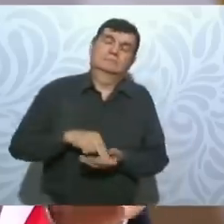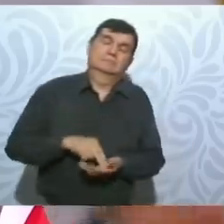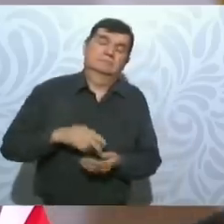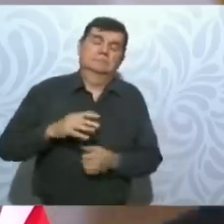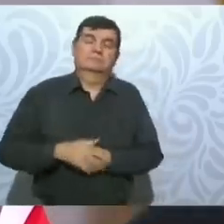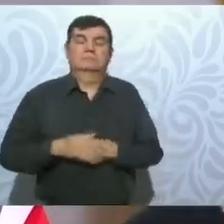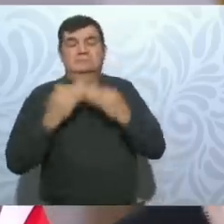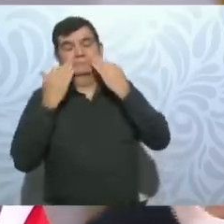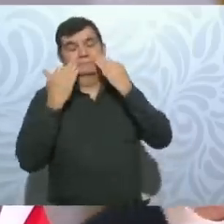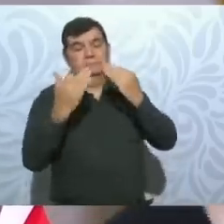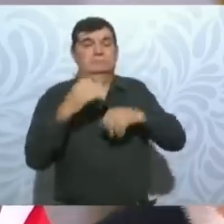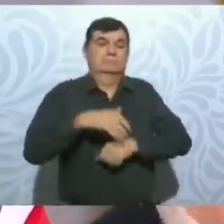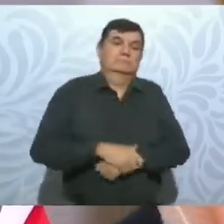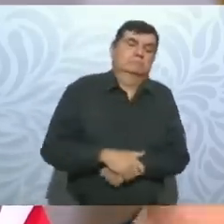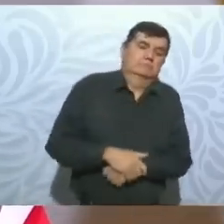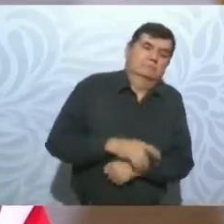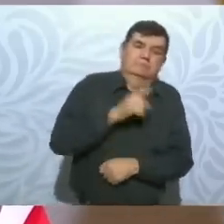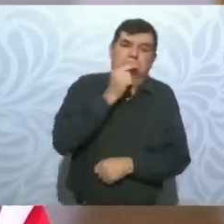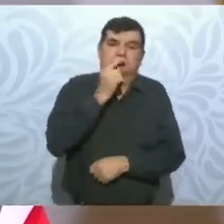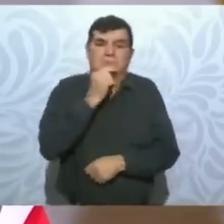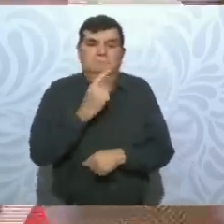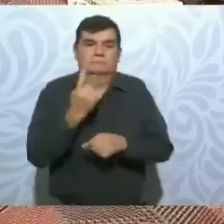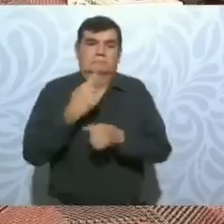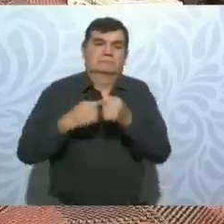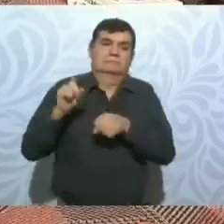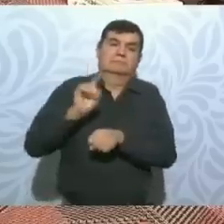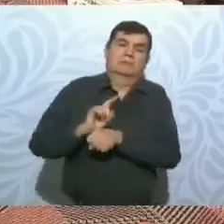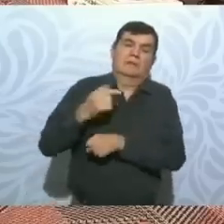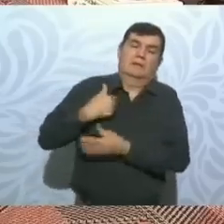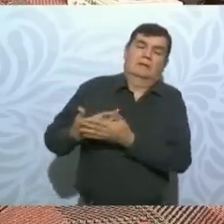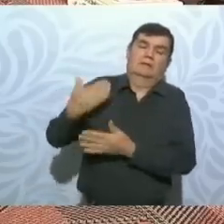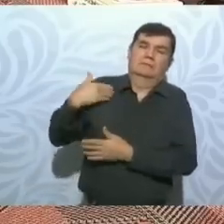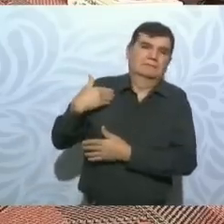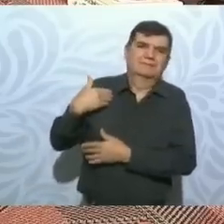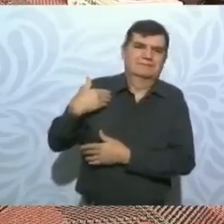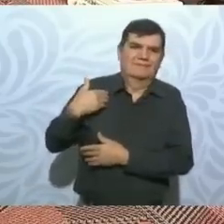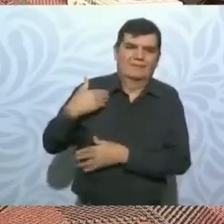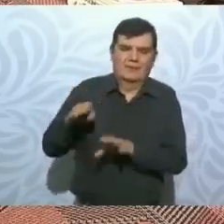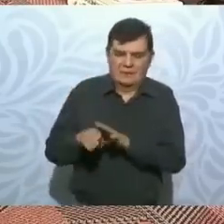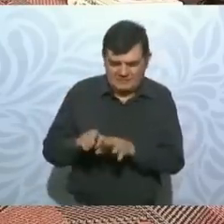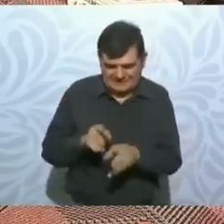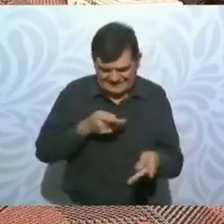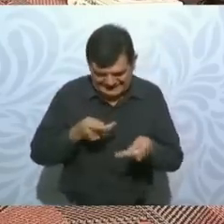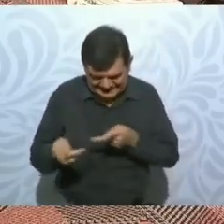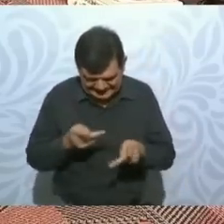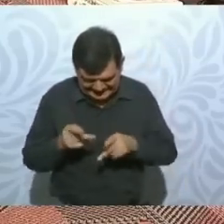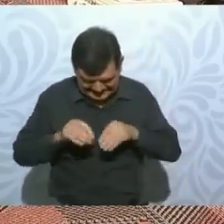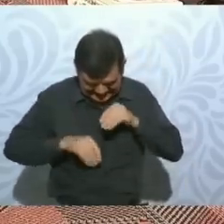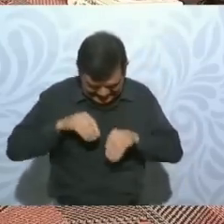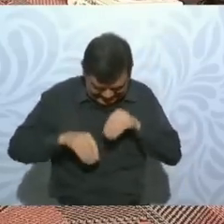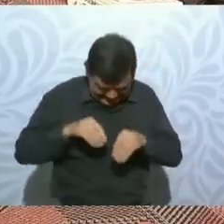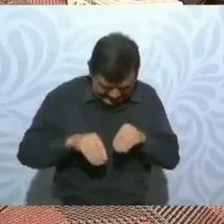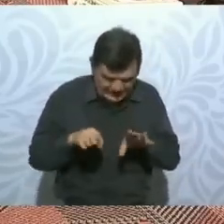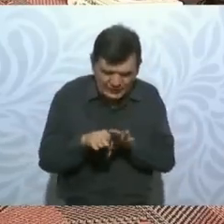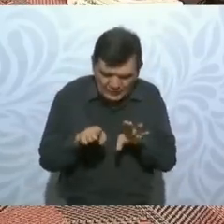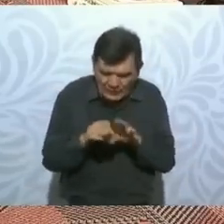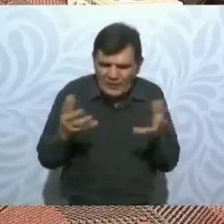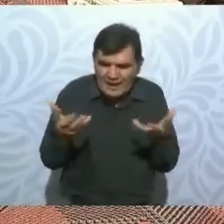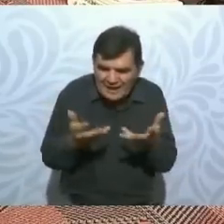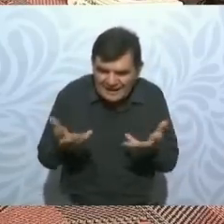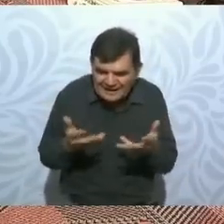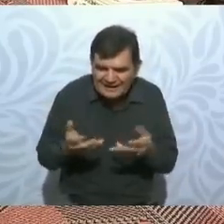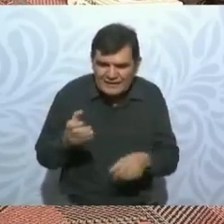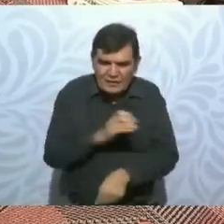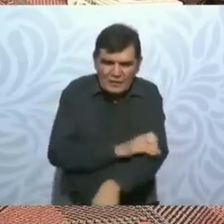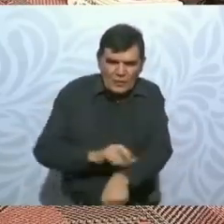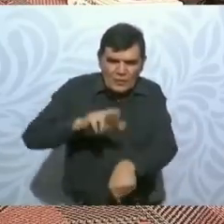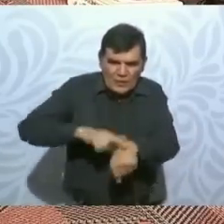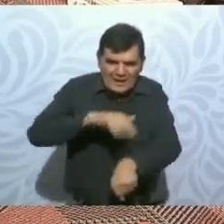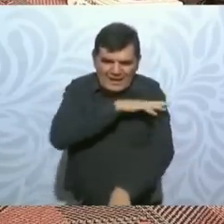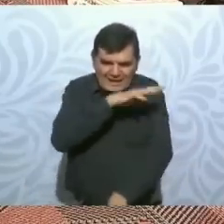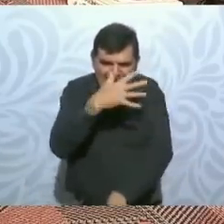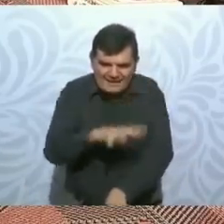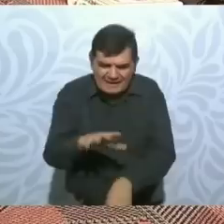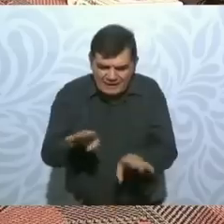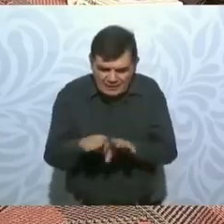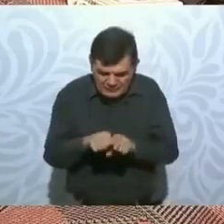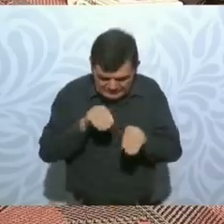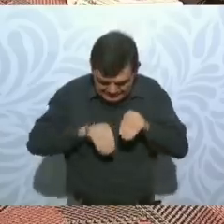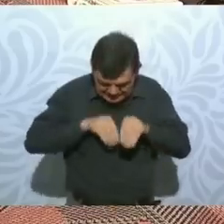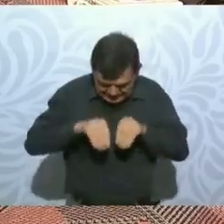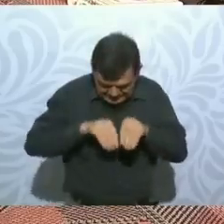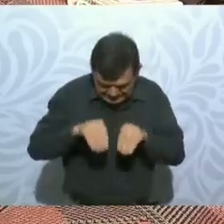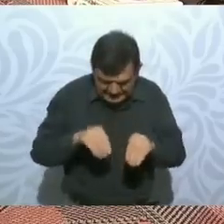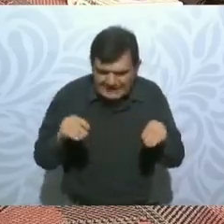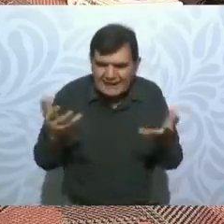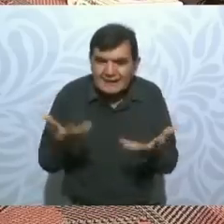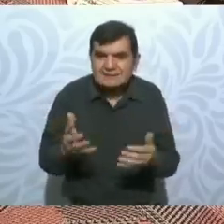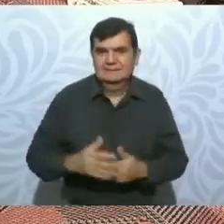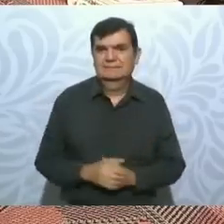par policíaco Del día anterior es la estrategia es la coordinación general de la estrategia y para